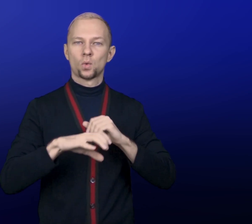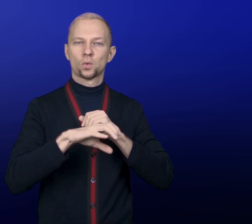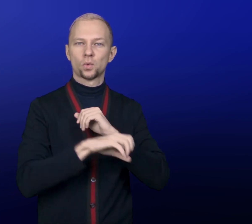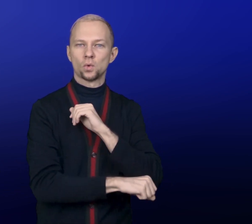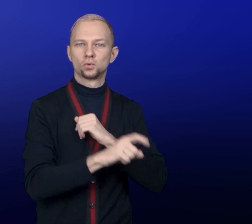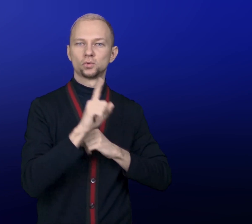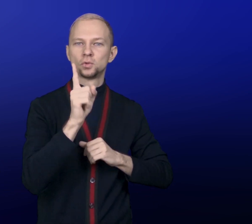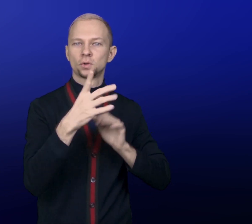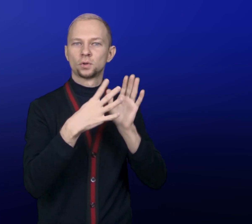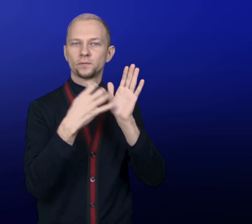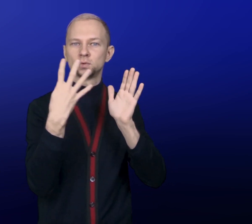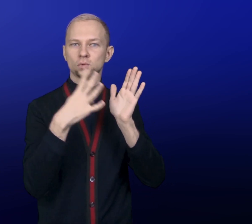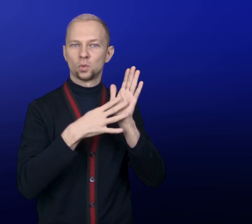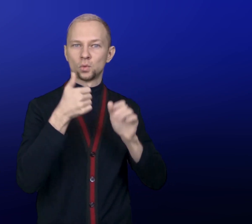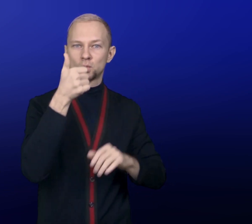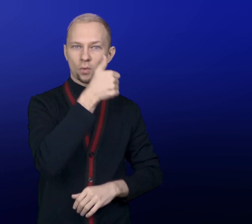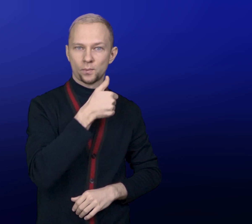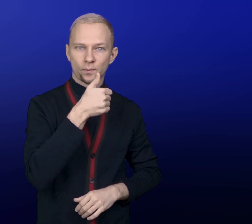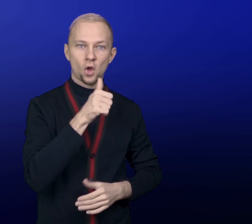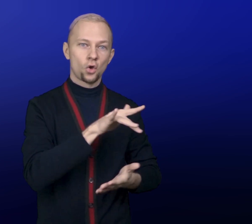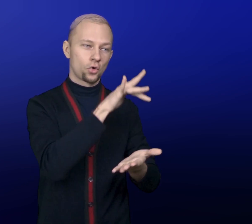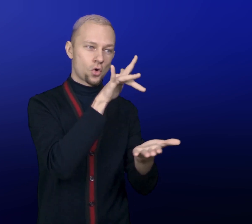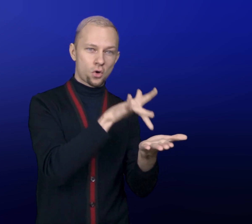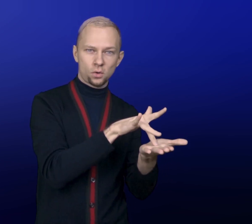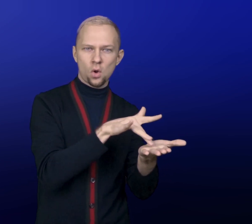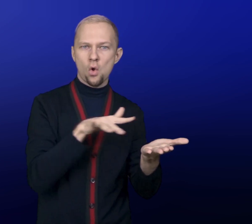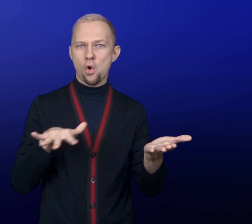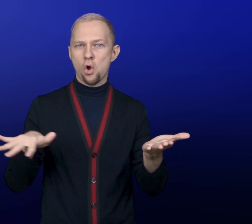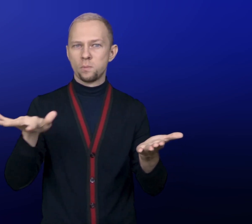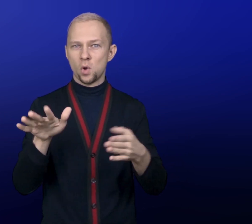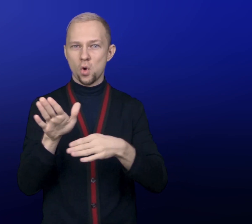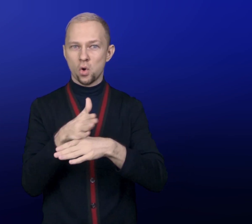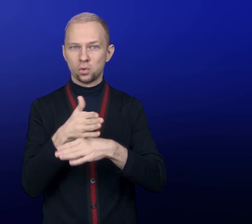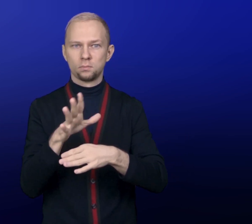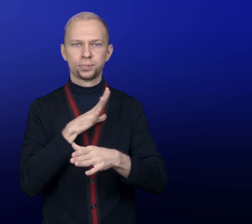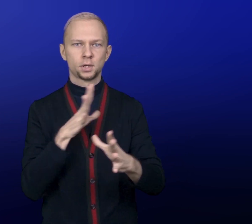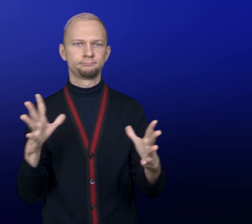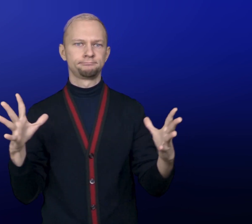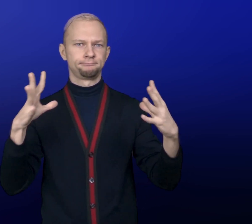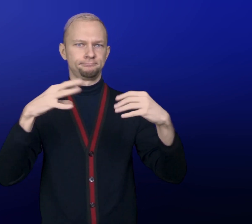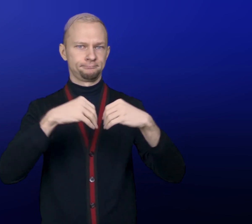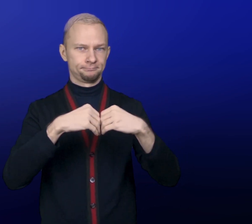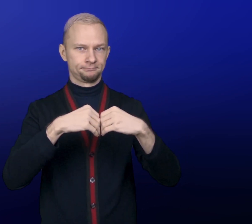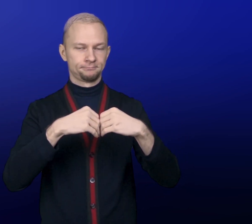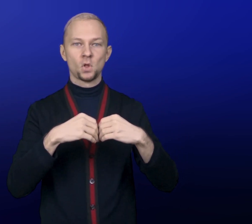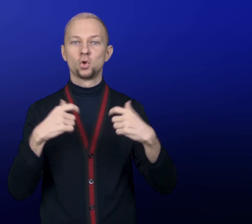В конце 1949 года городской и областной отделы были объединены,